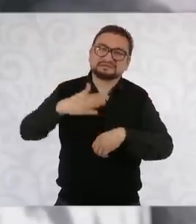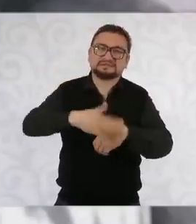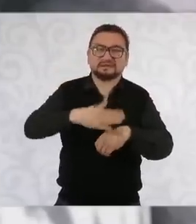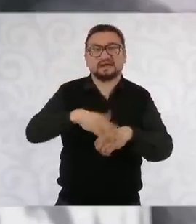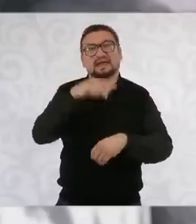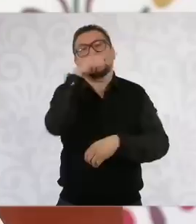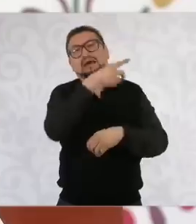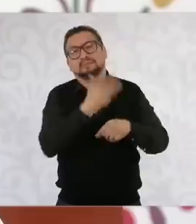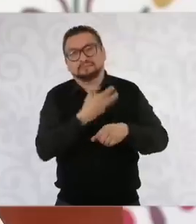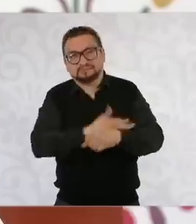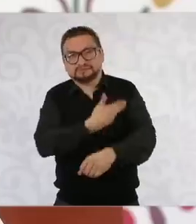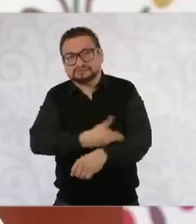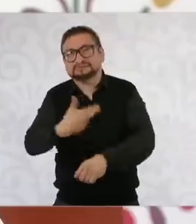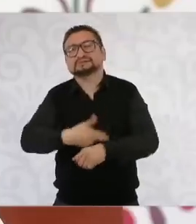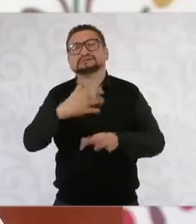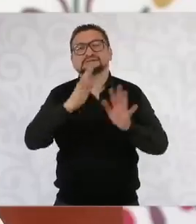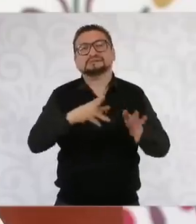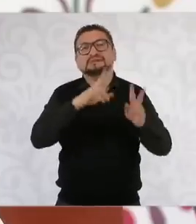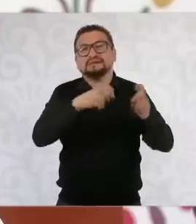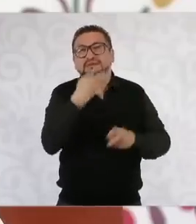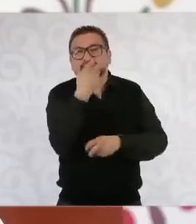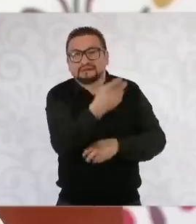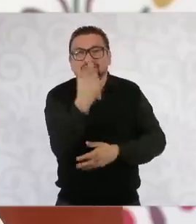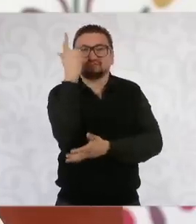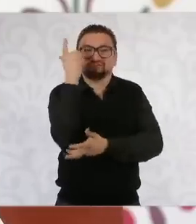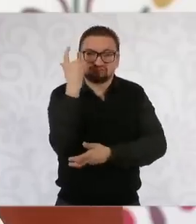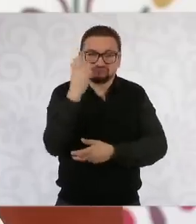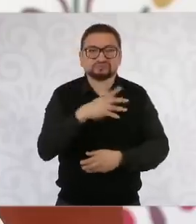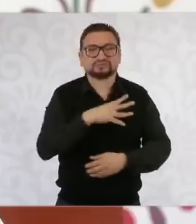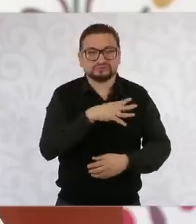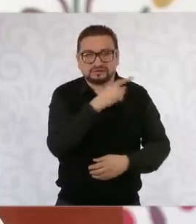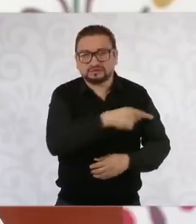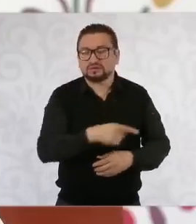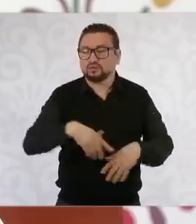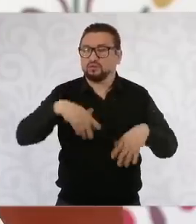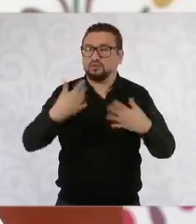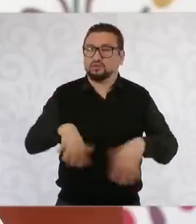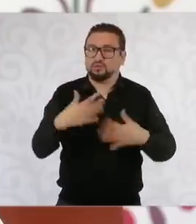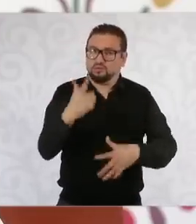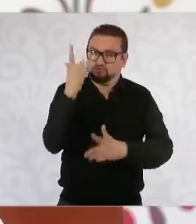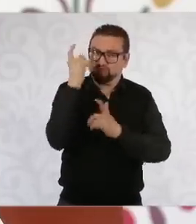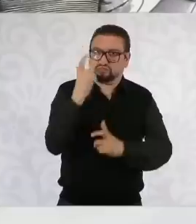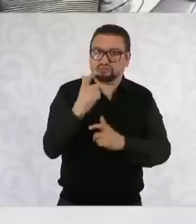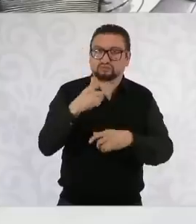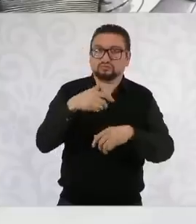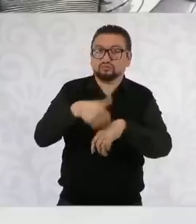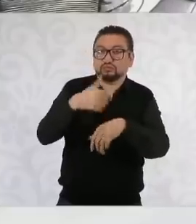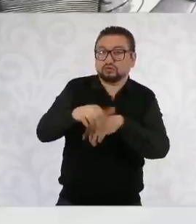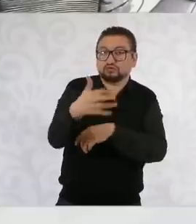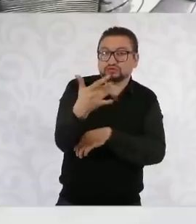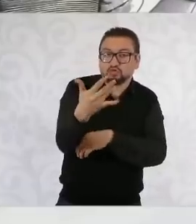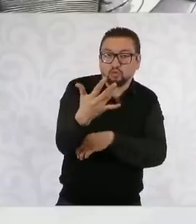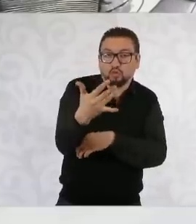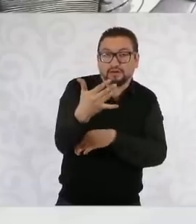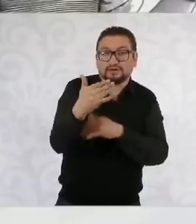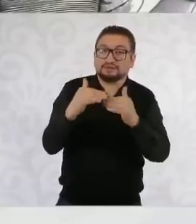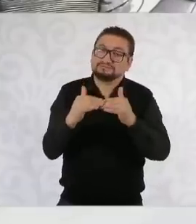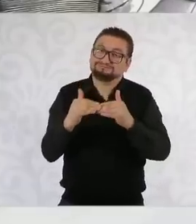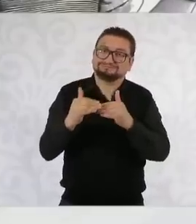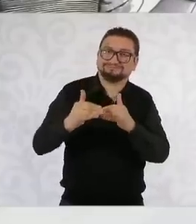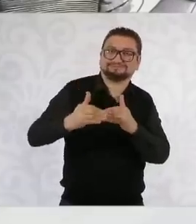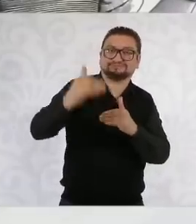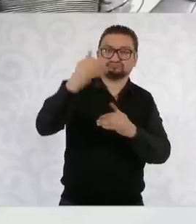Unidos sobre Estos armamentos son armamentos de Calibre 50 y y para arriba y con una capacidad de